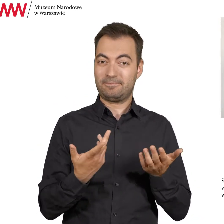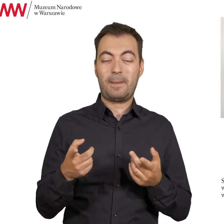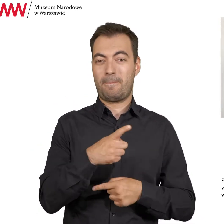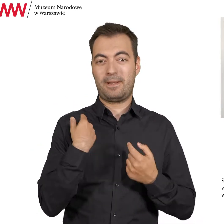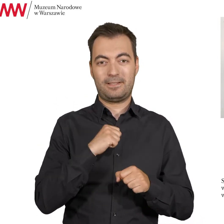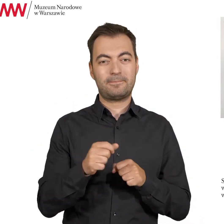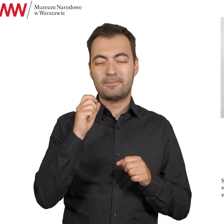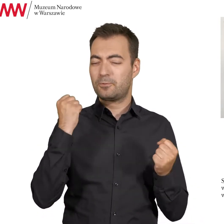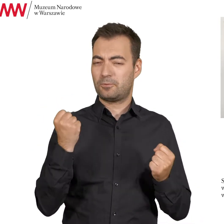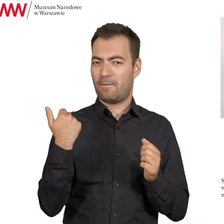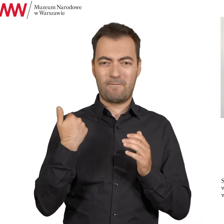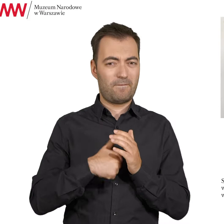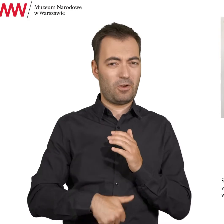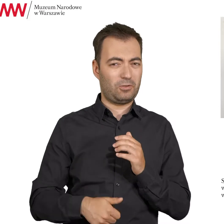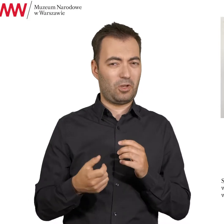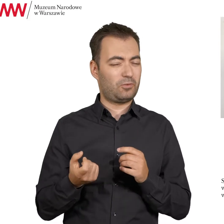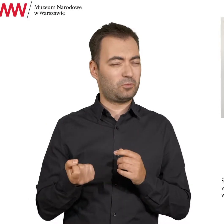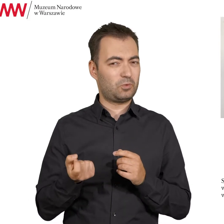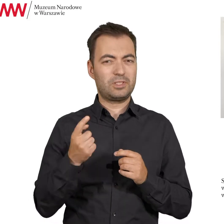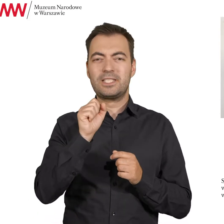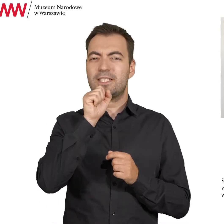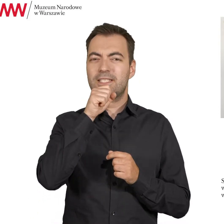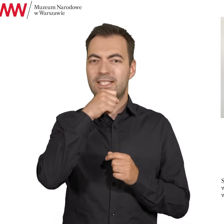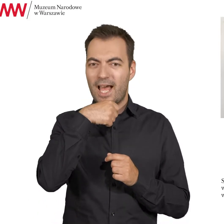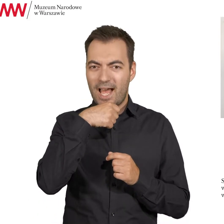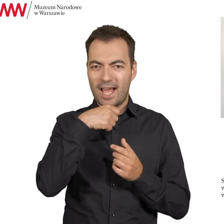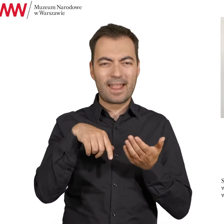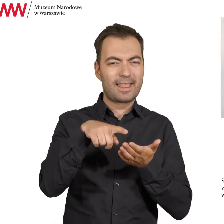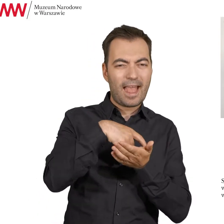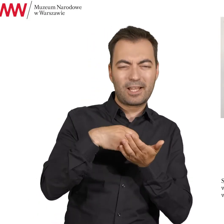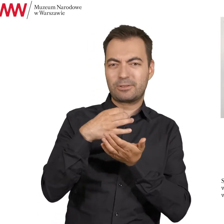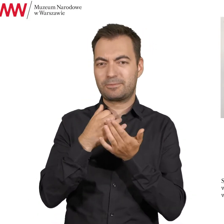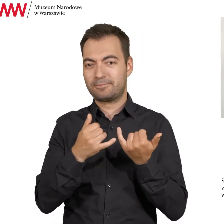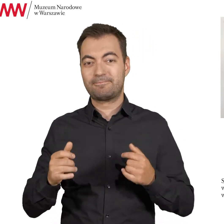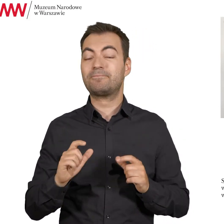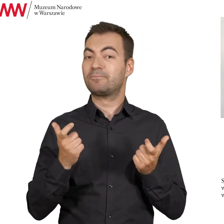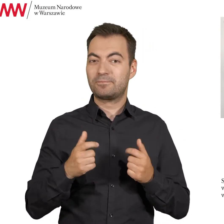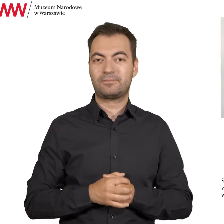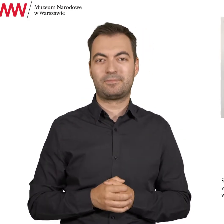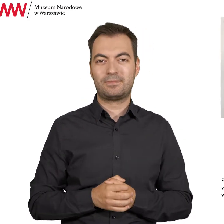że jesteśmy wyjątkowymi, starymi naczyniami,